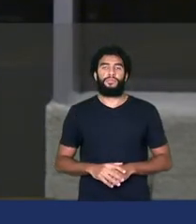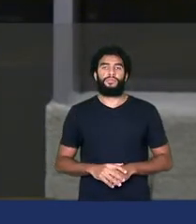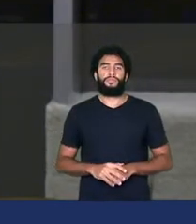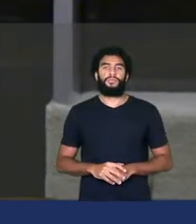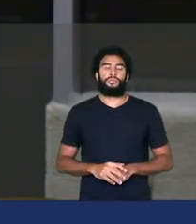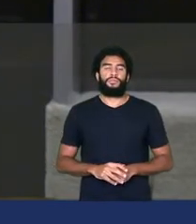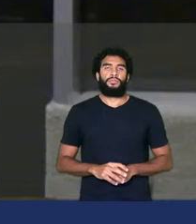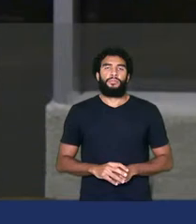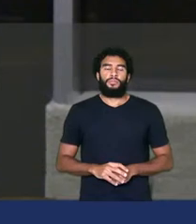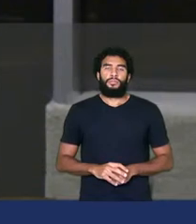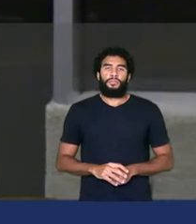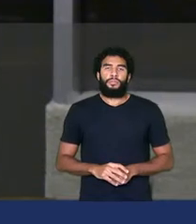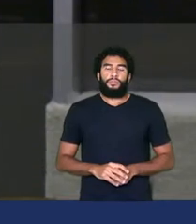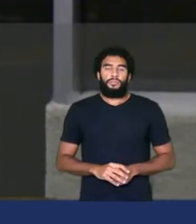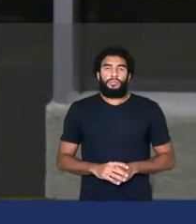ACREDITAMOS QUE PARA EVITAR